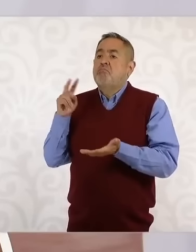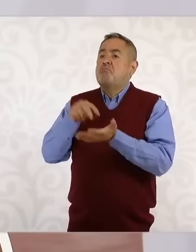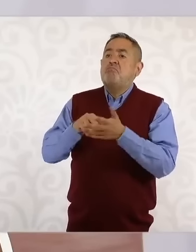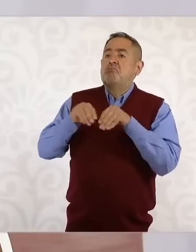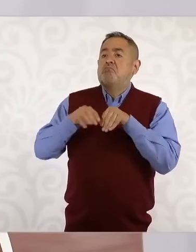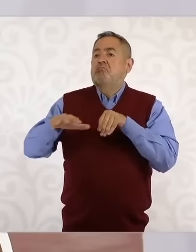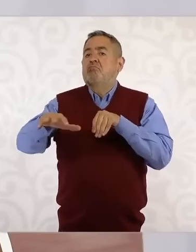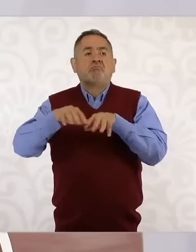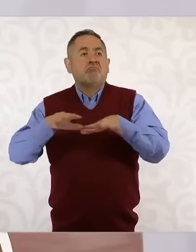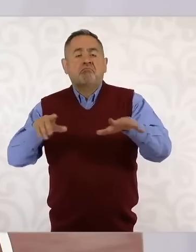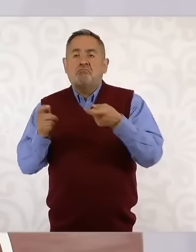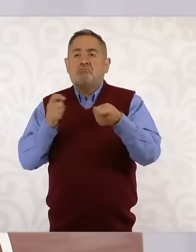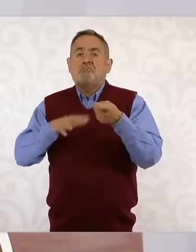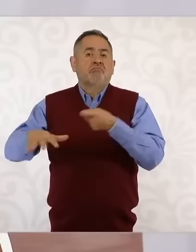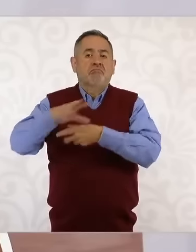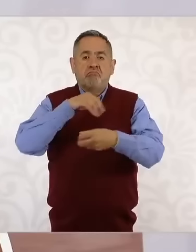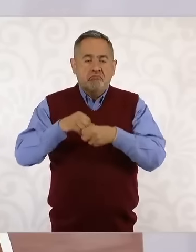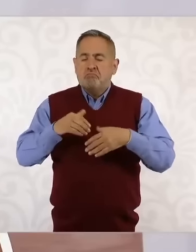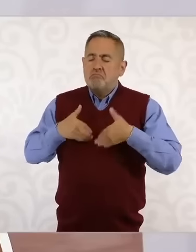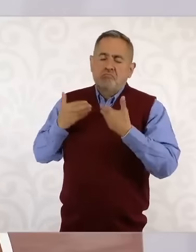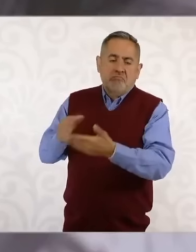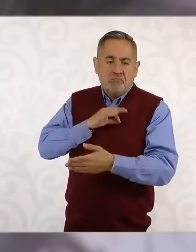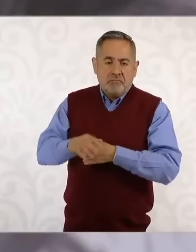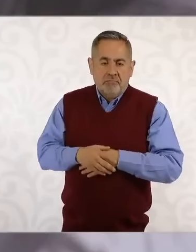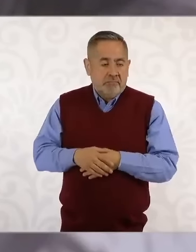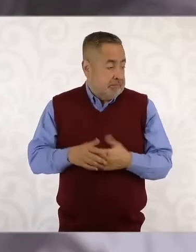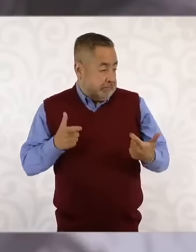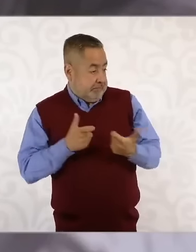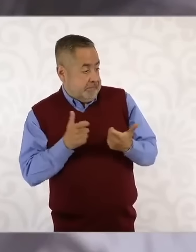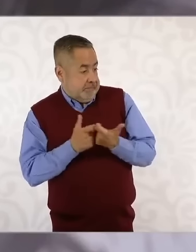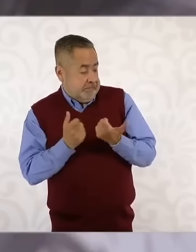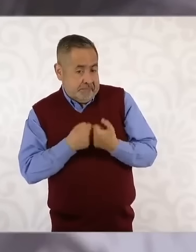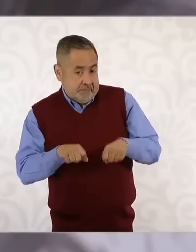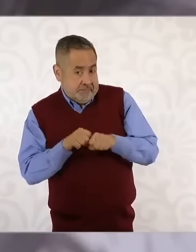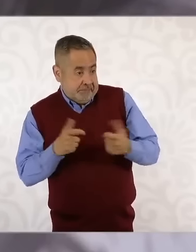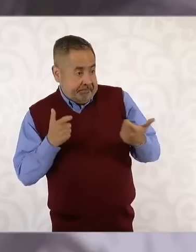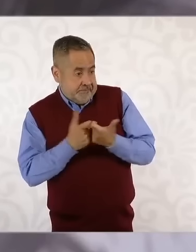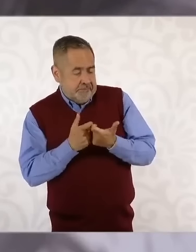esta seguridad y esta confiabilidad. El tema de las inversiones es es un tema que también hemos